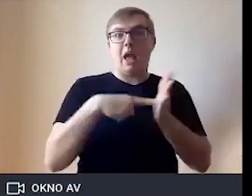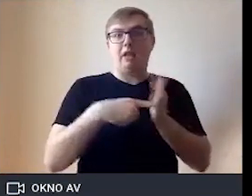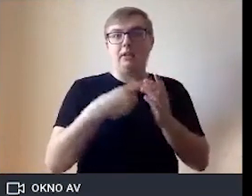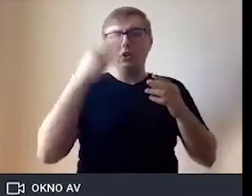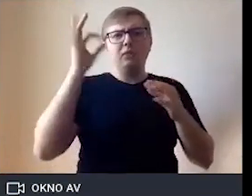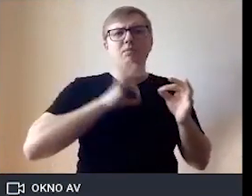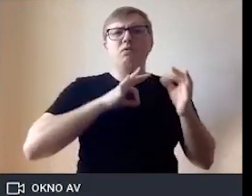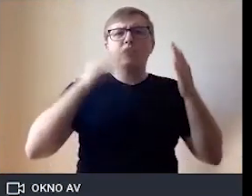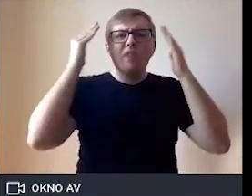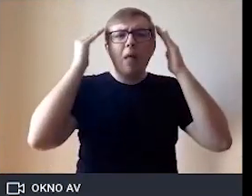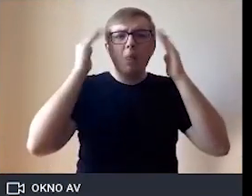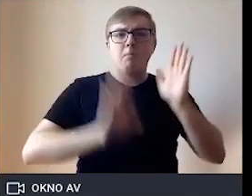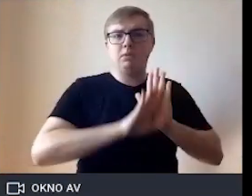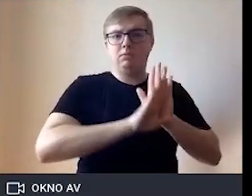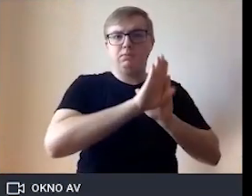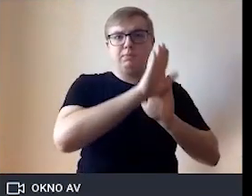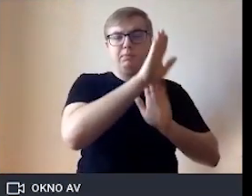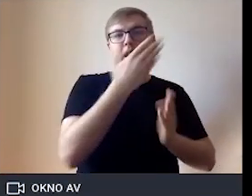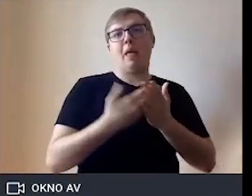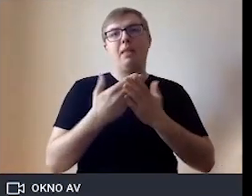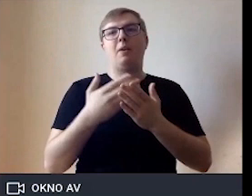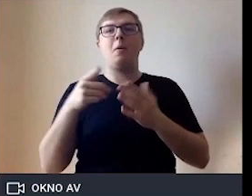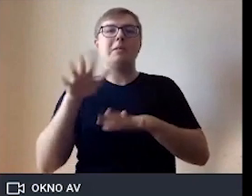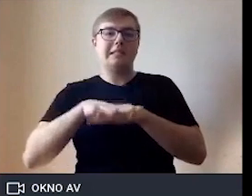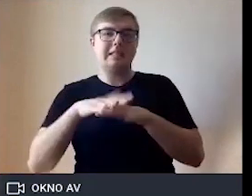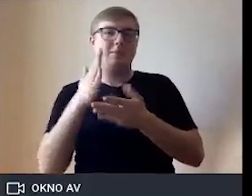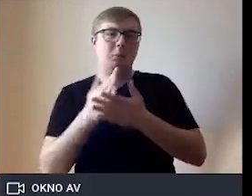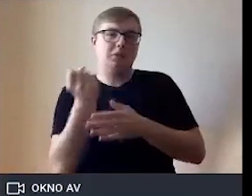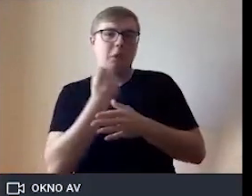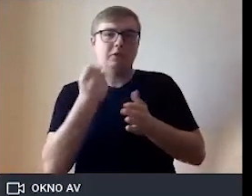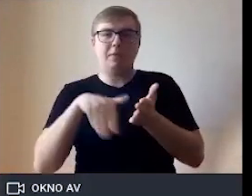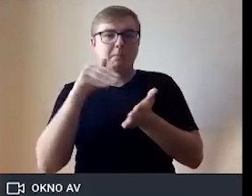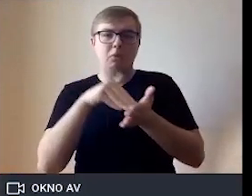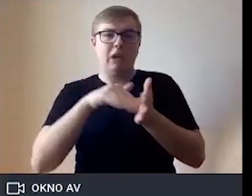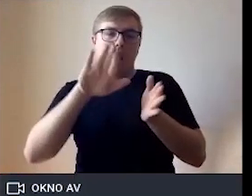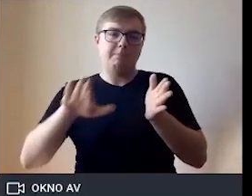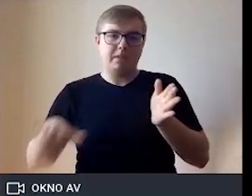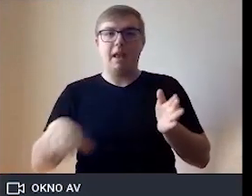Dzięki temu świadomość językowa u osób Głuchych bardzo wzrosła, tak że SJM nie ma racji bytu.